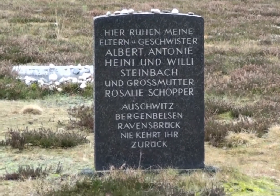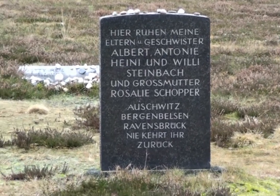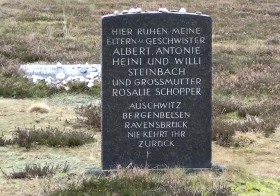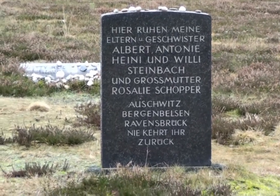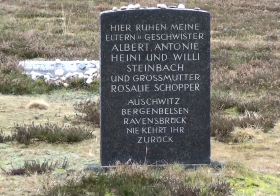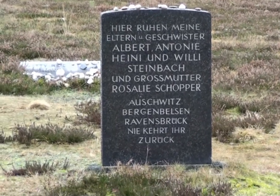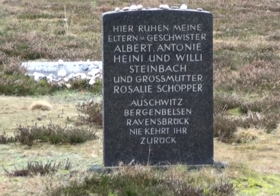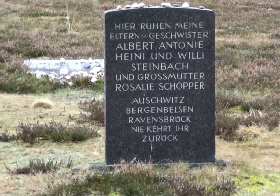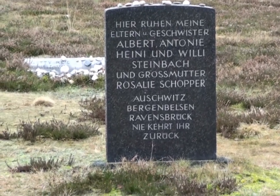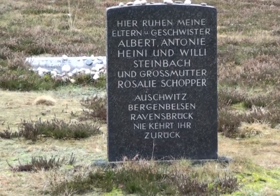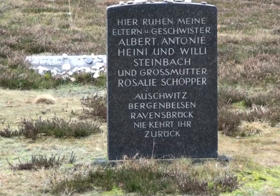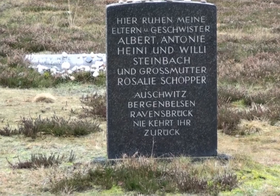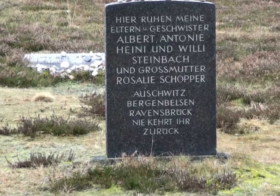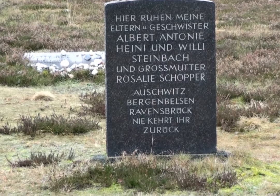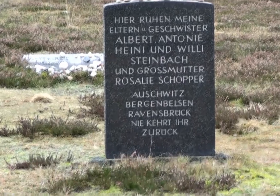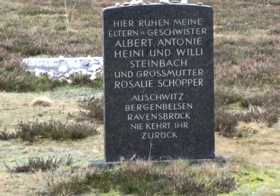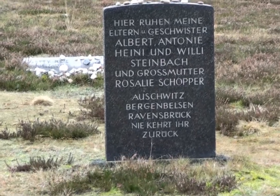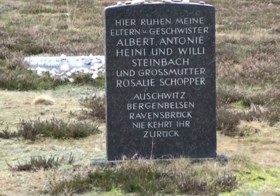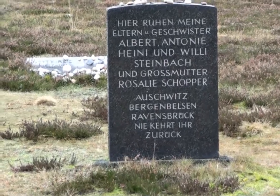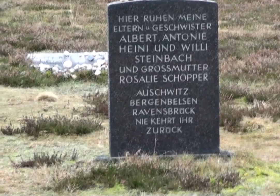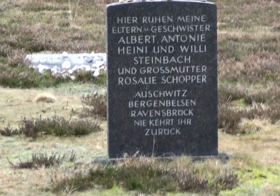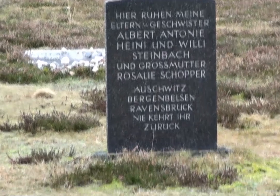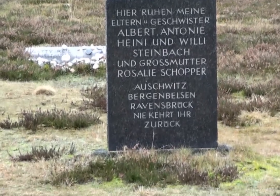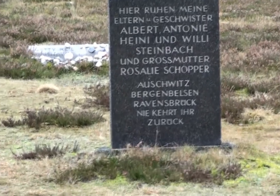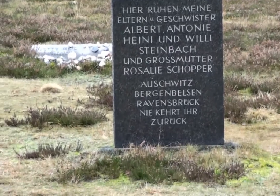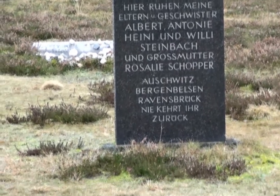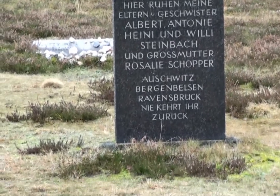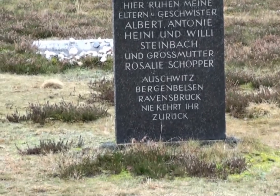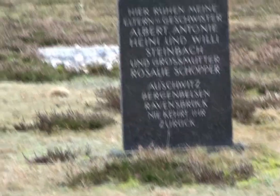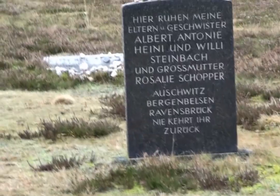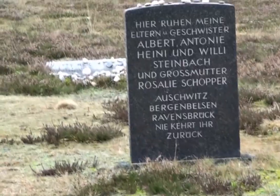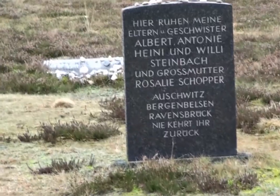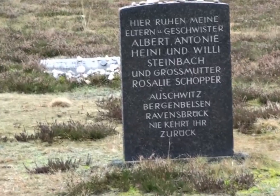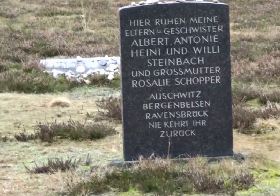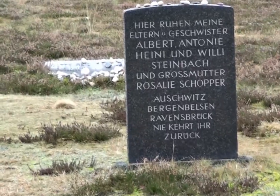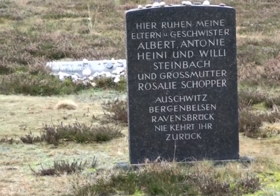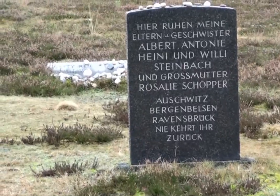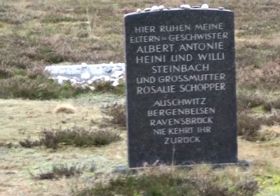Auschwitz, Bergen-Belsen, Ravensbrück nie kehrt ihr zurück.